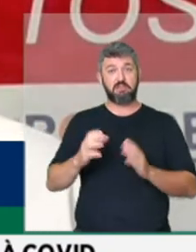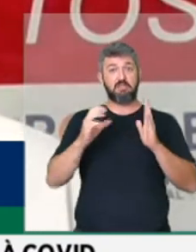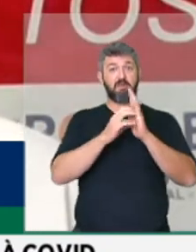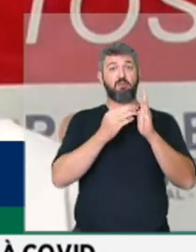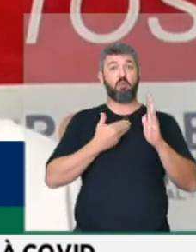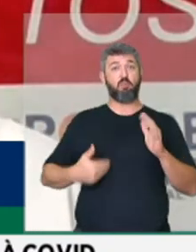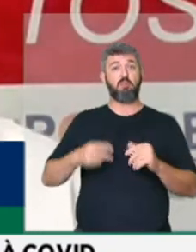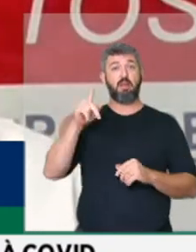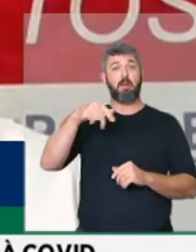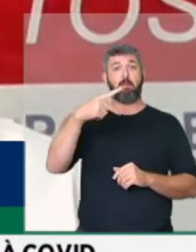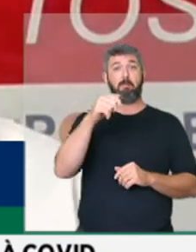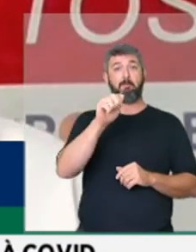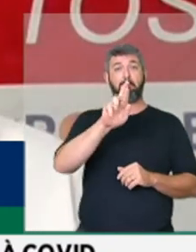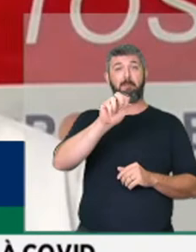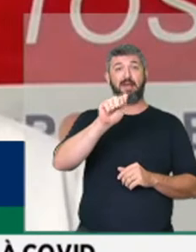PRODUTIVIDADE, OU SEJA... POUCO PRODUTIVO. ESSA É A